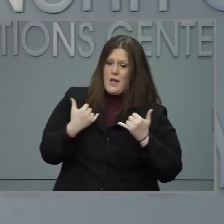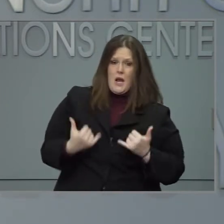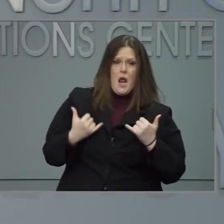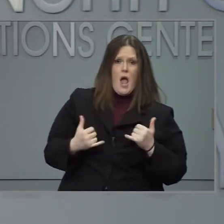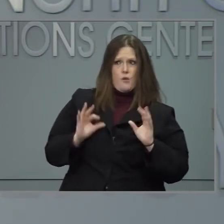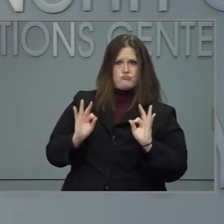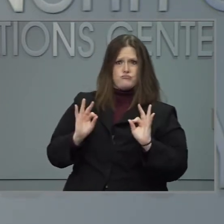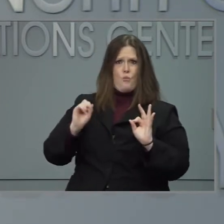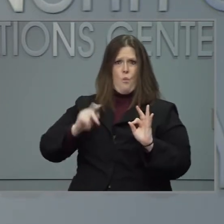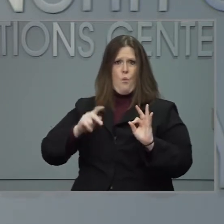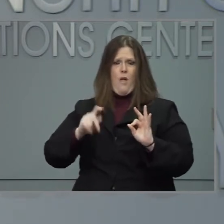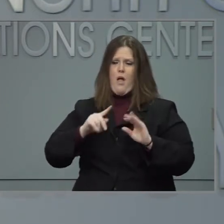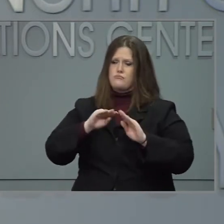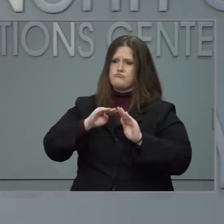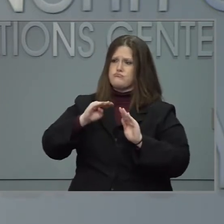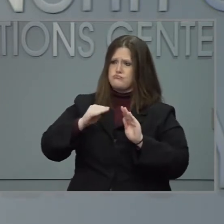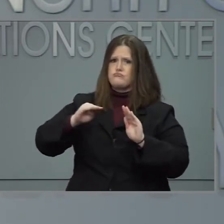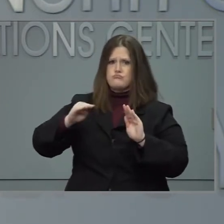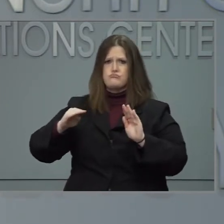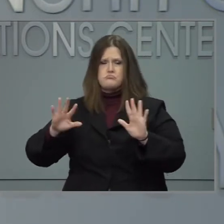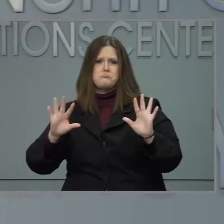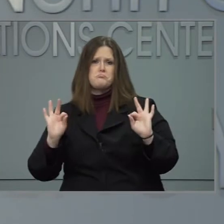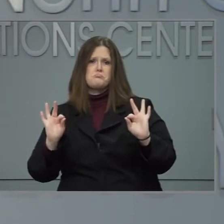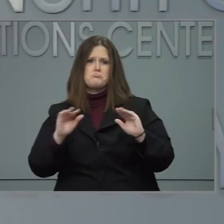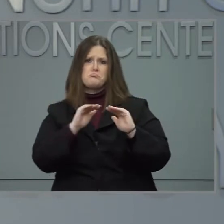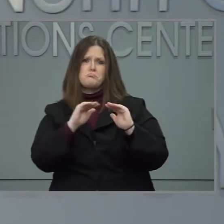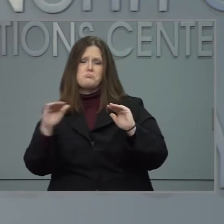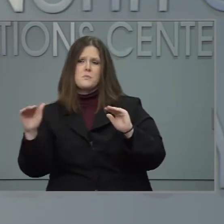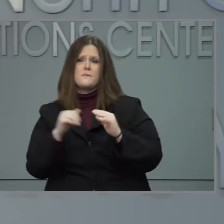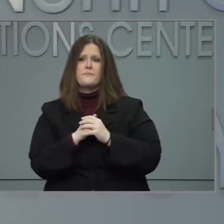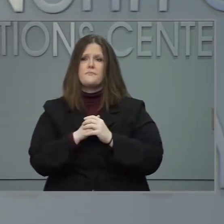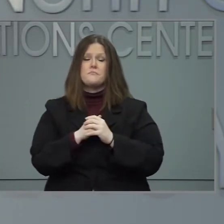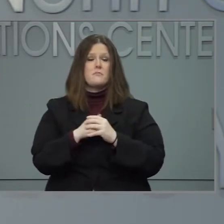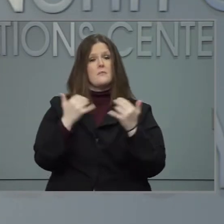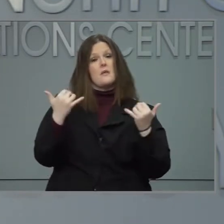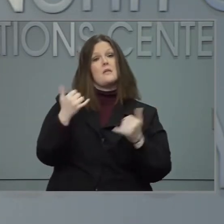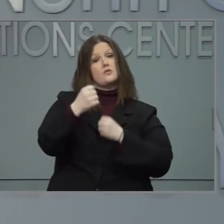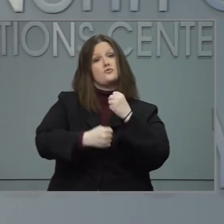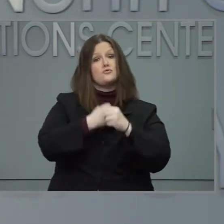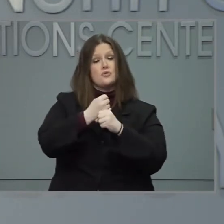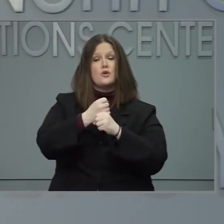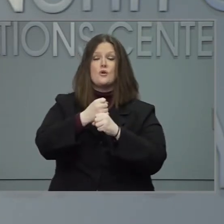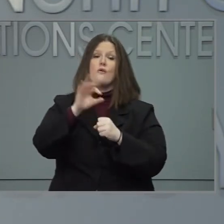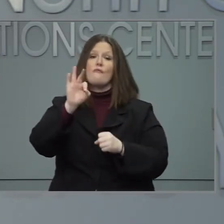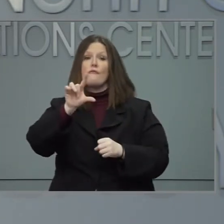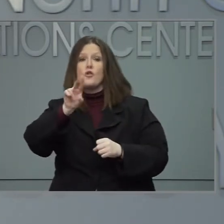Hemos visto que han bajado en gran medida las cree país y los resfriados severos este año.